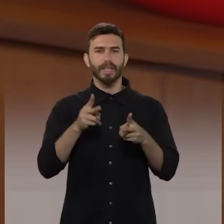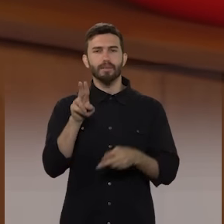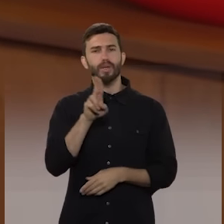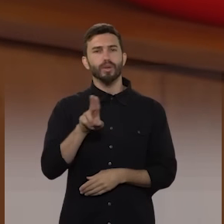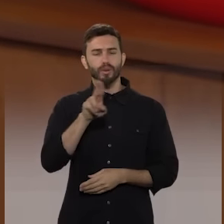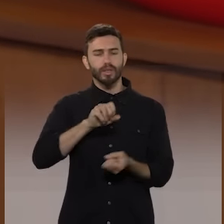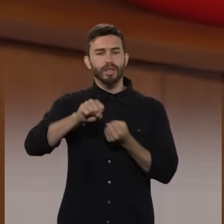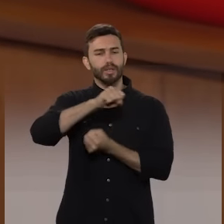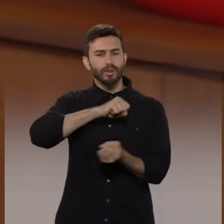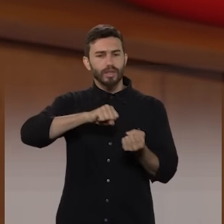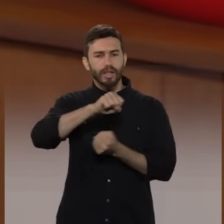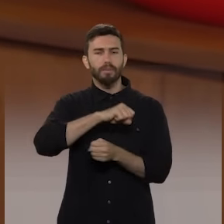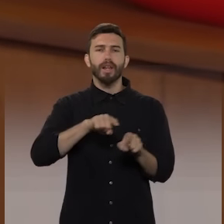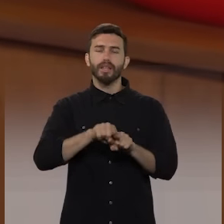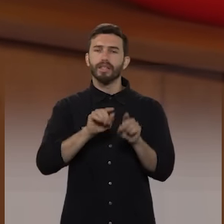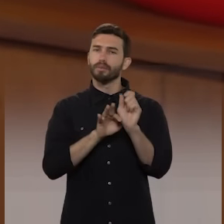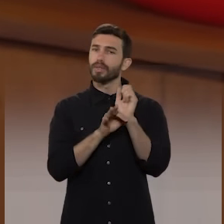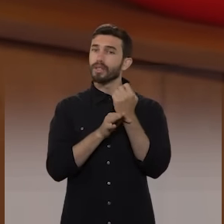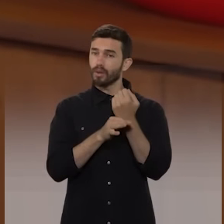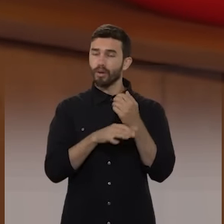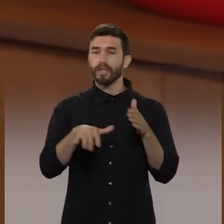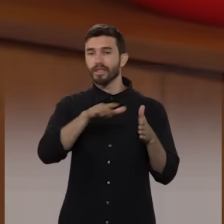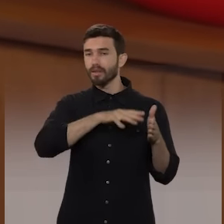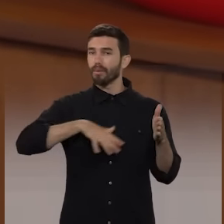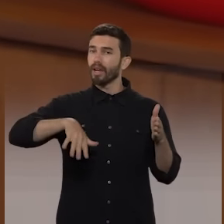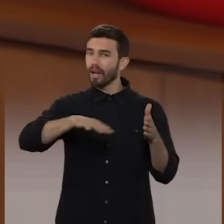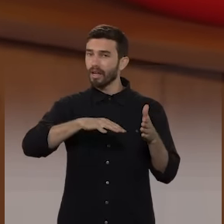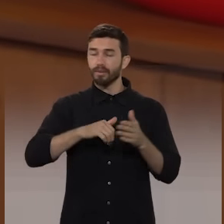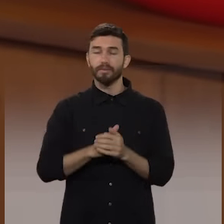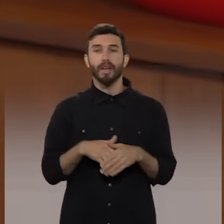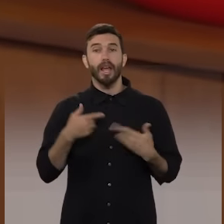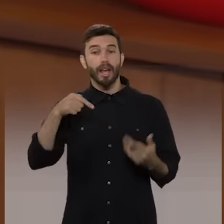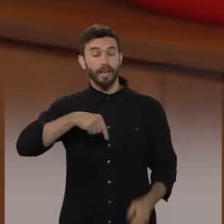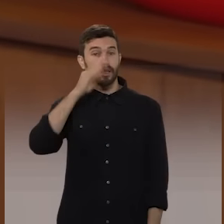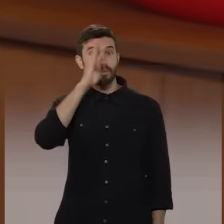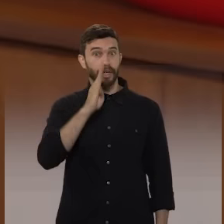avançar com segurança dentro do mercado. O mercado brasileiro foi crescendo ao longo